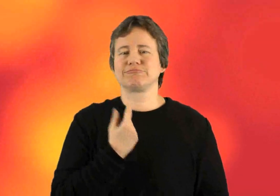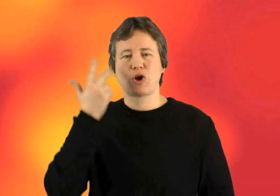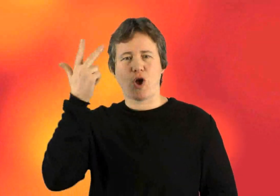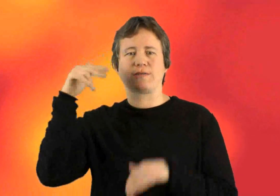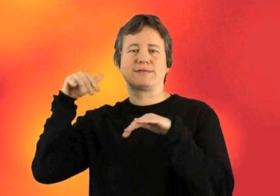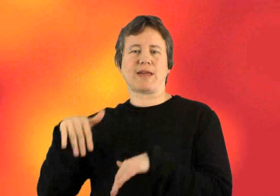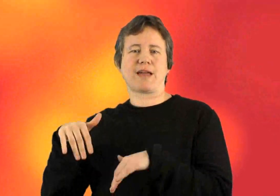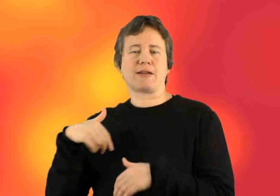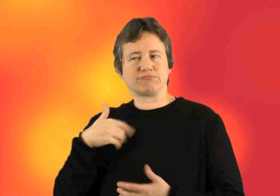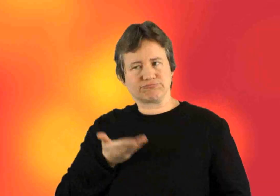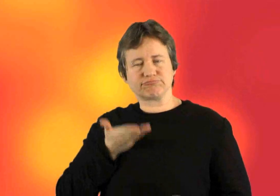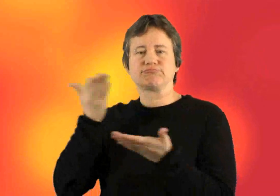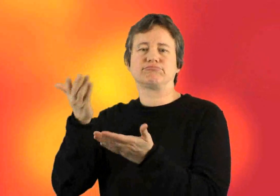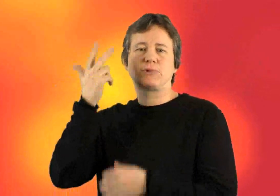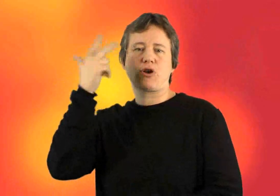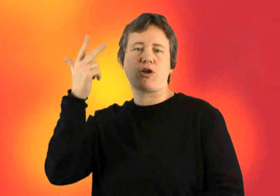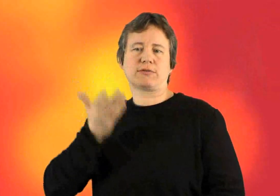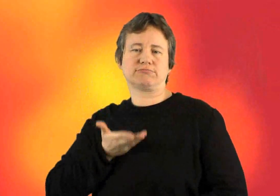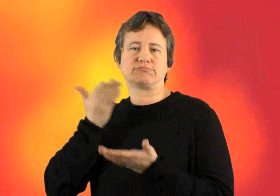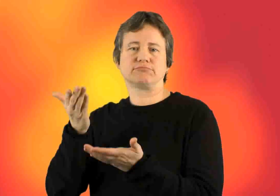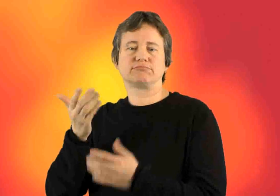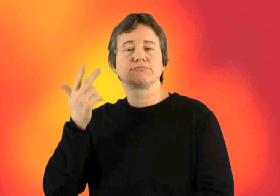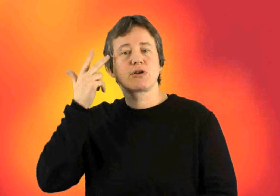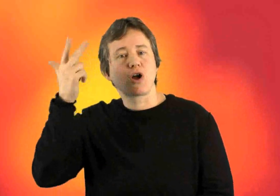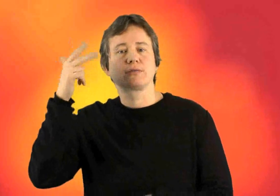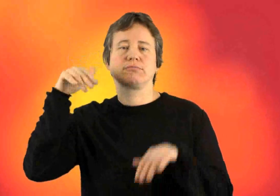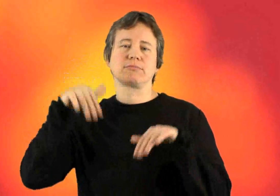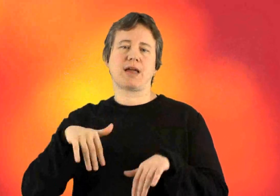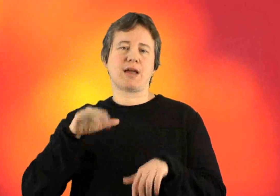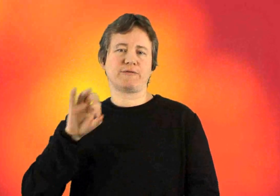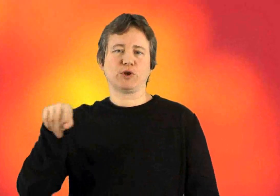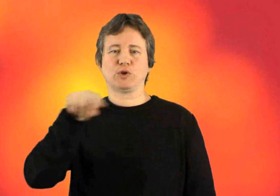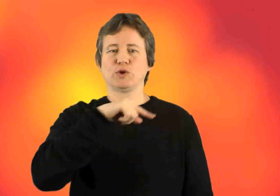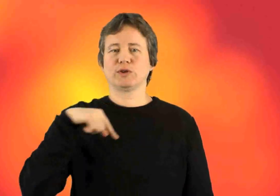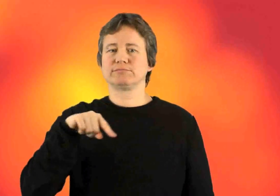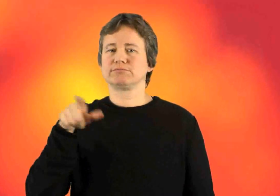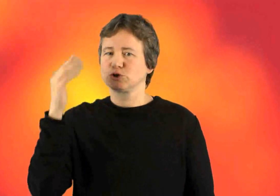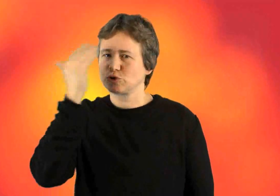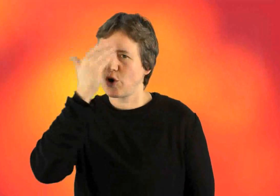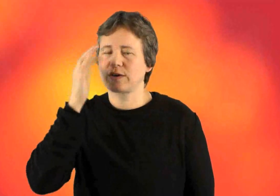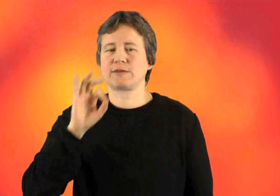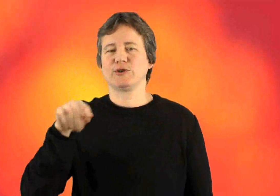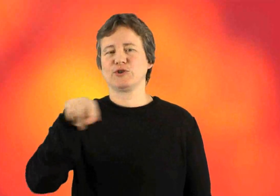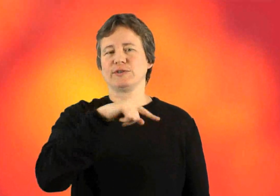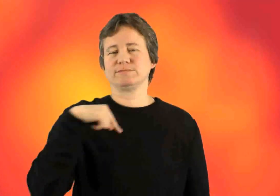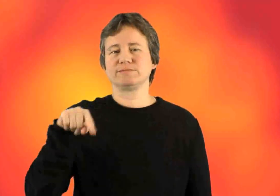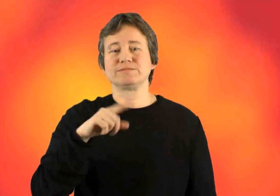Gott ist da! Wenn wir Gott die Sorgen geben Dann ist Gott da für uns Und sorgt gut für uns